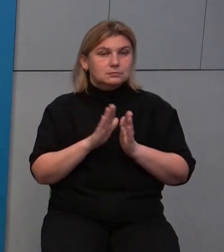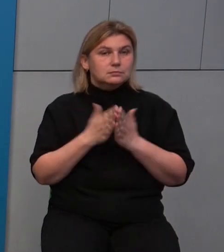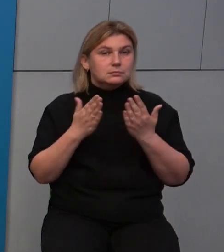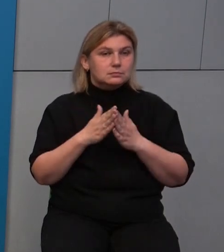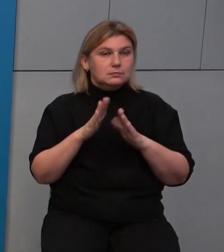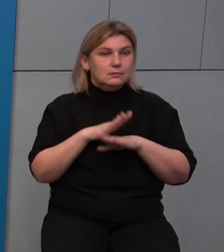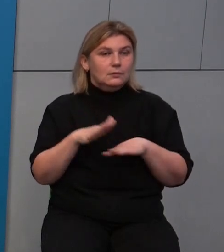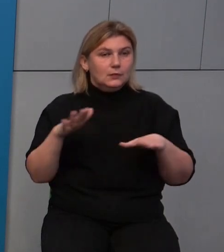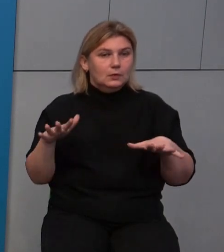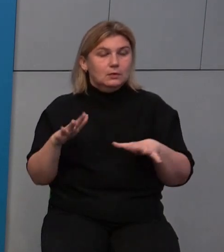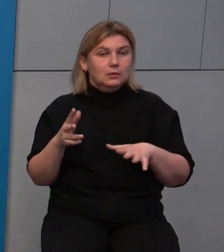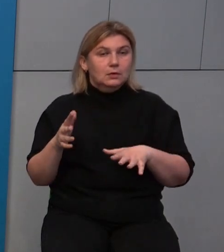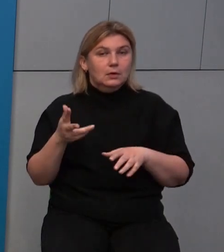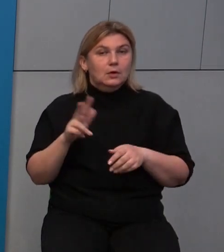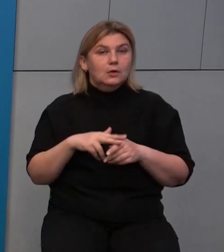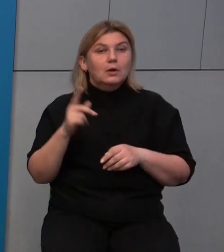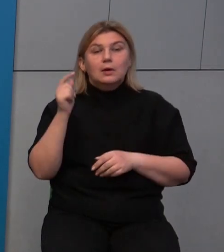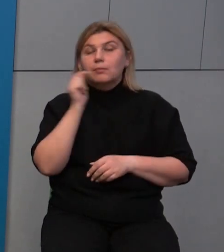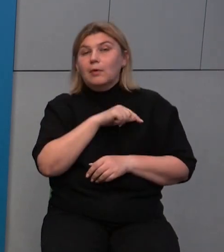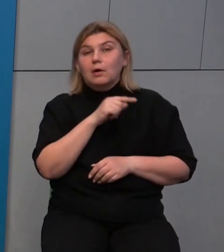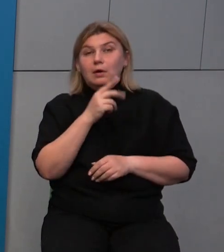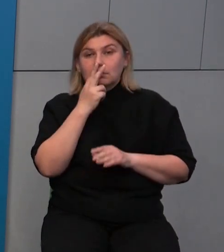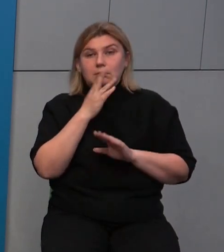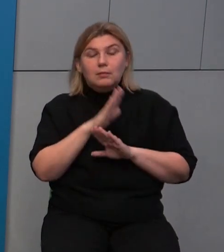które potrafią pokazać, że